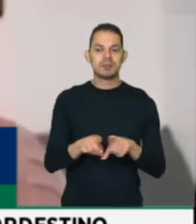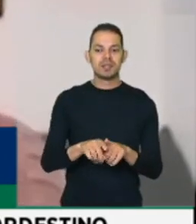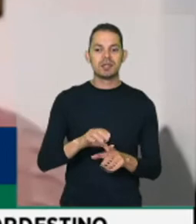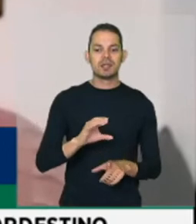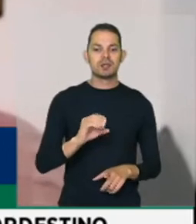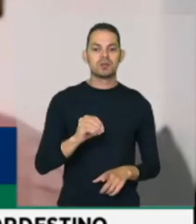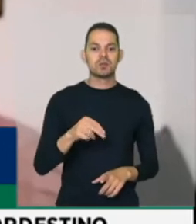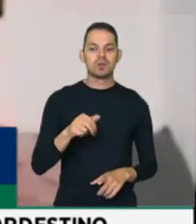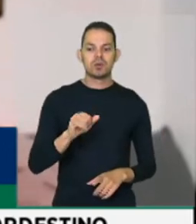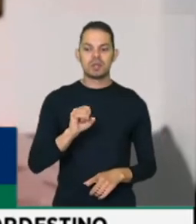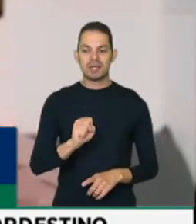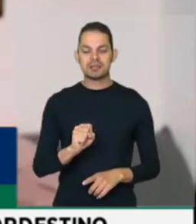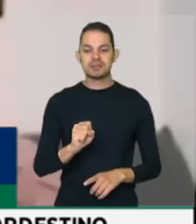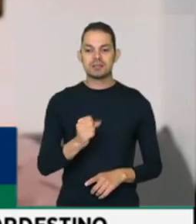DADOS DO PAINEL DO CONAS FORAM MAIS 3.829 ÓBITOS NAS